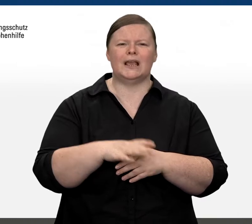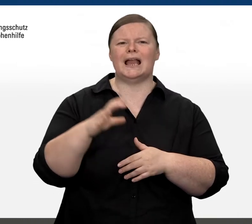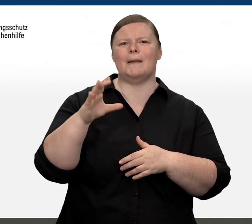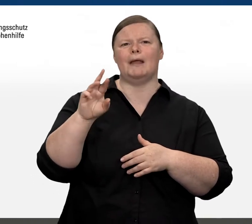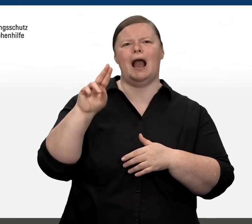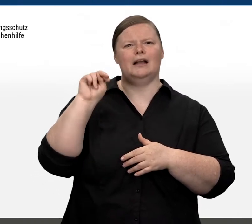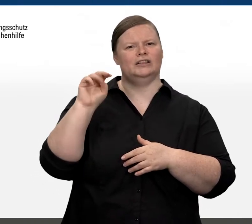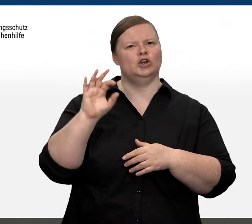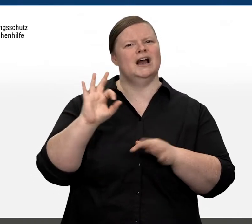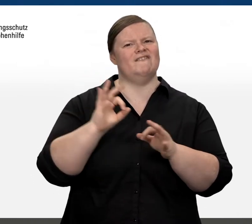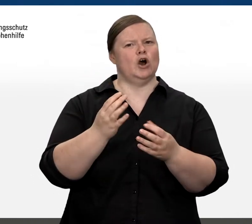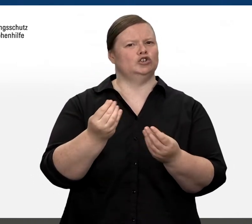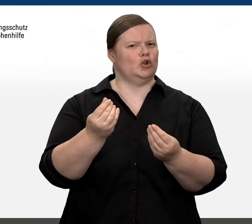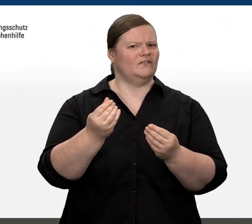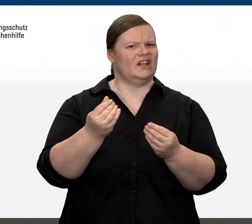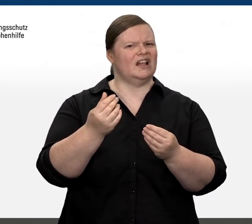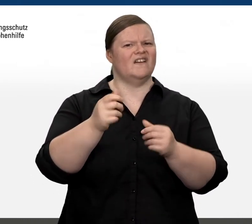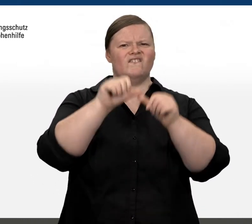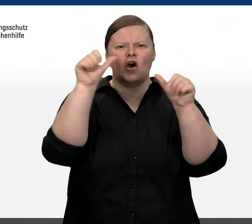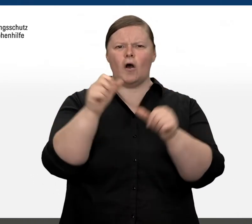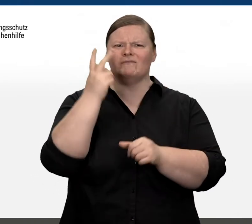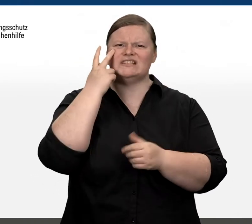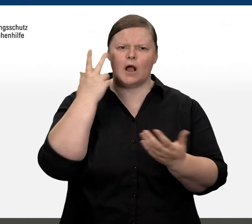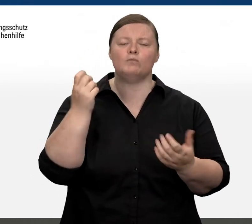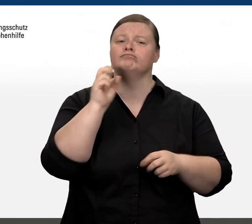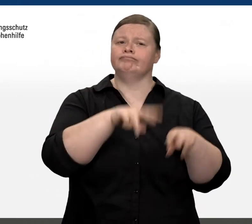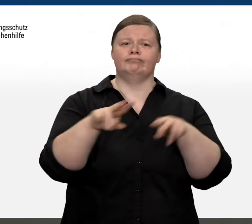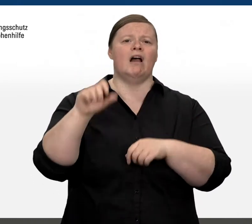CBRN-Gefahrstoffe können